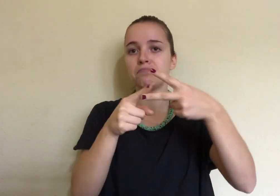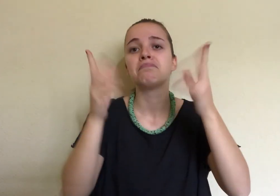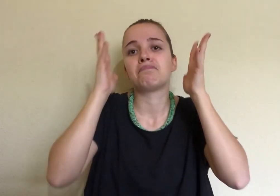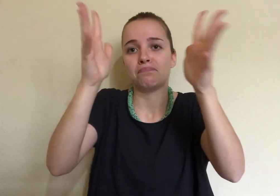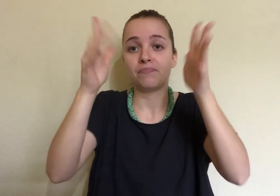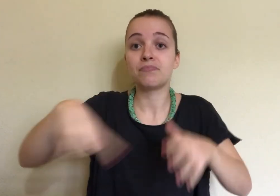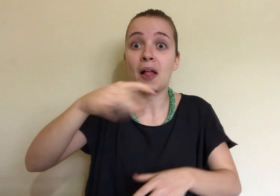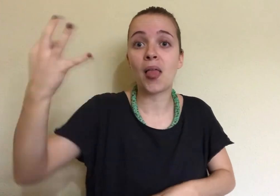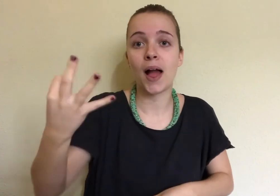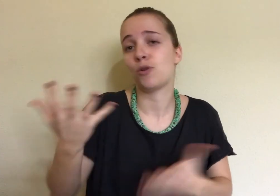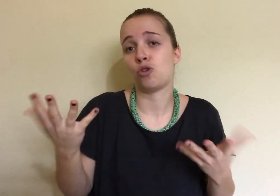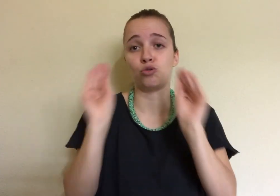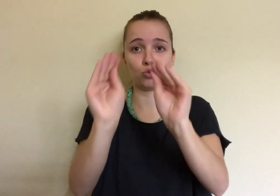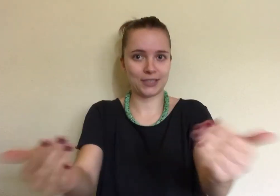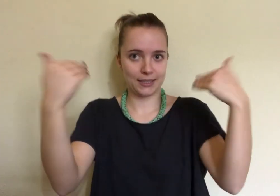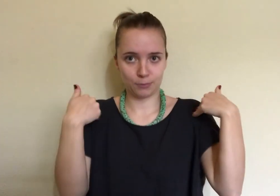No es obligatorio vacunarse pero corre a cargo de vuestra responsabilidad.